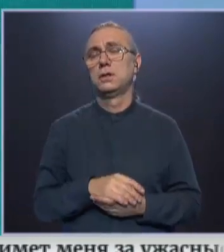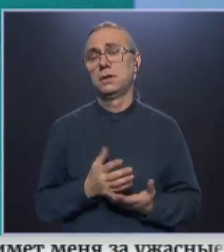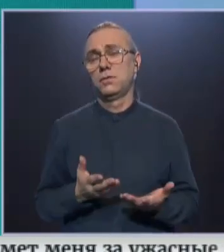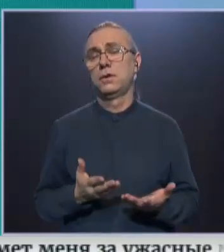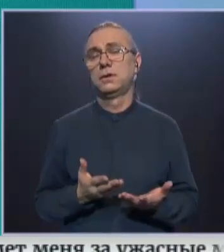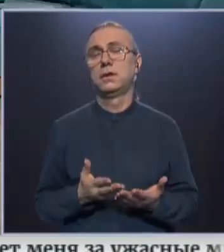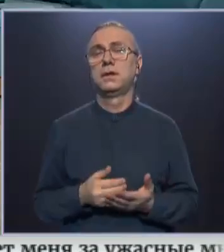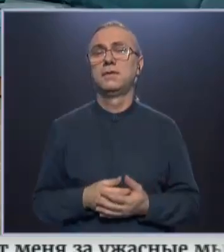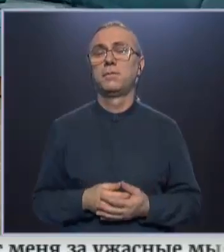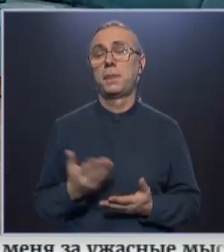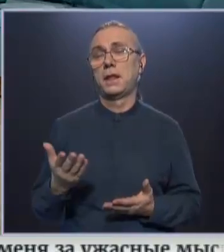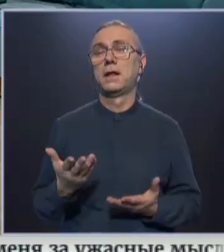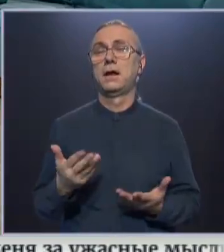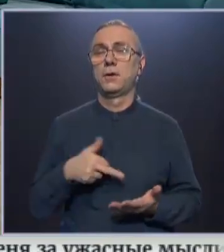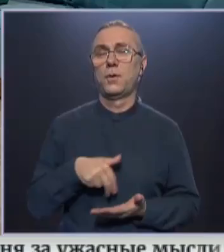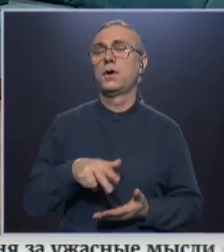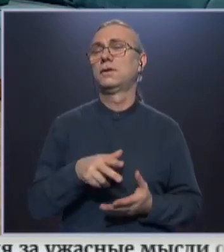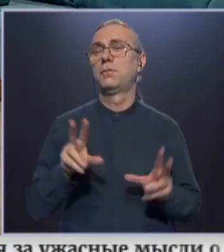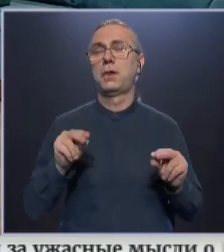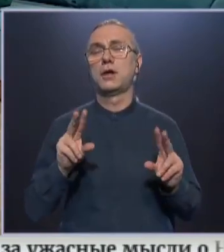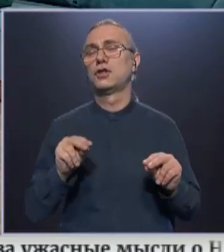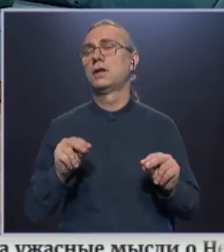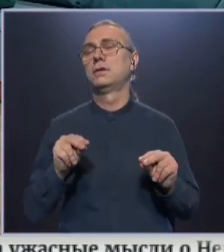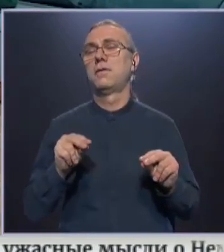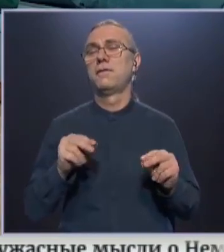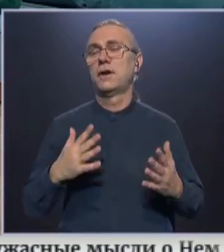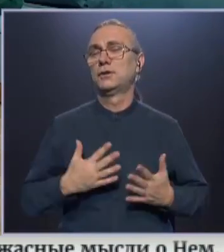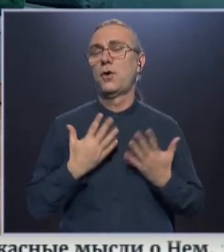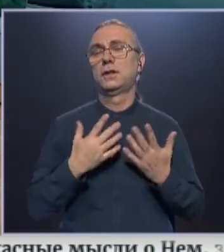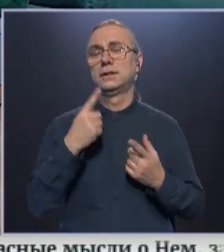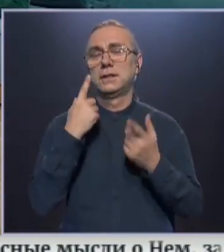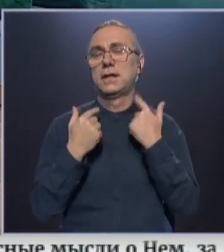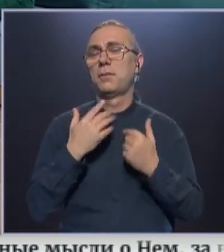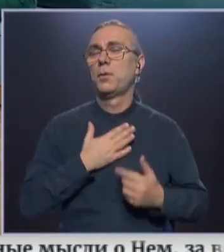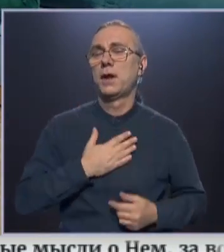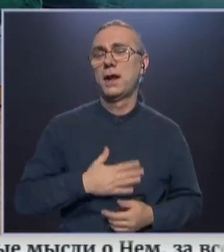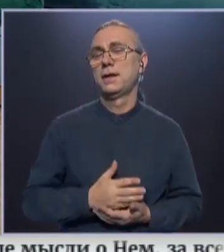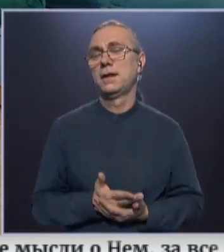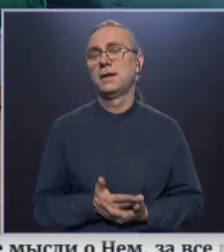в некотором блаженным изумлении восторге в слезах умиления как это делали святые но я думаю в данном случае